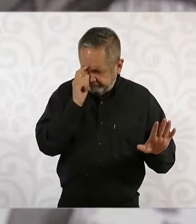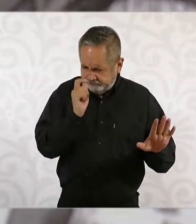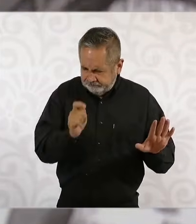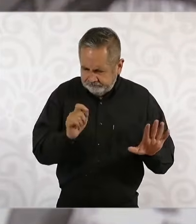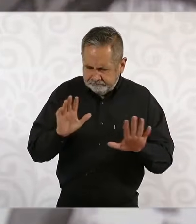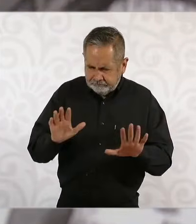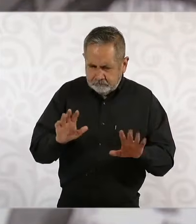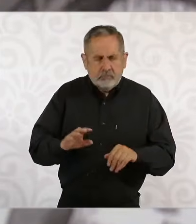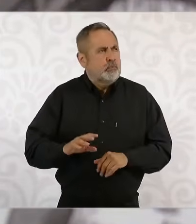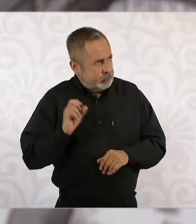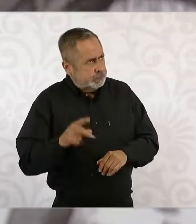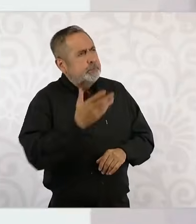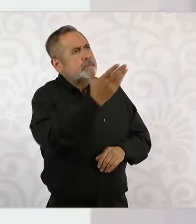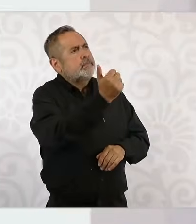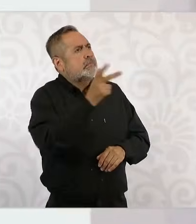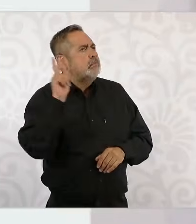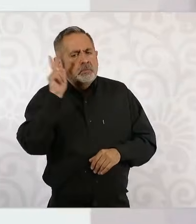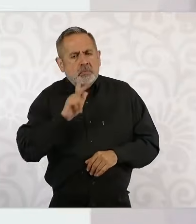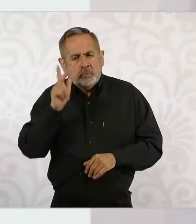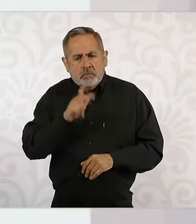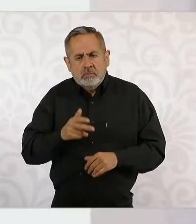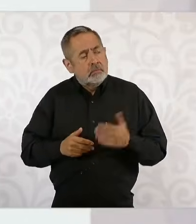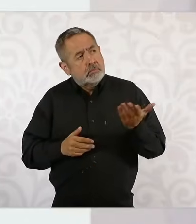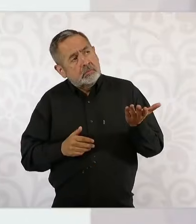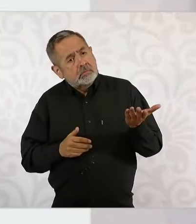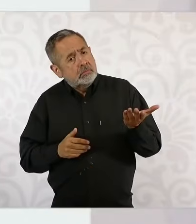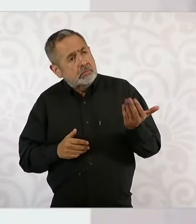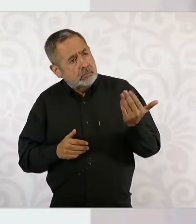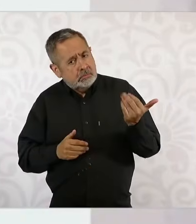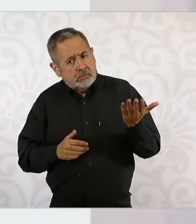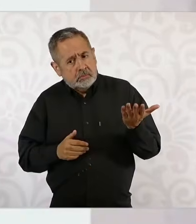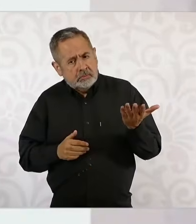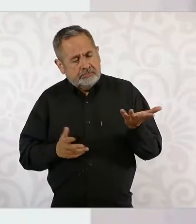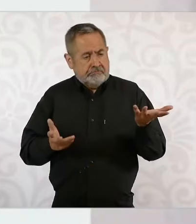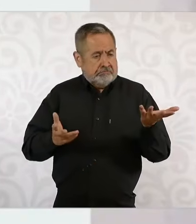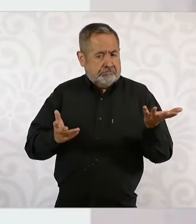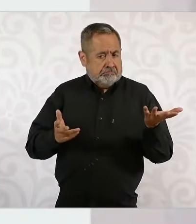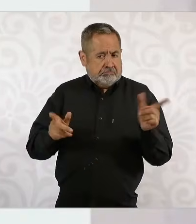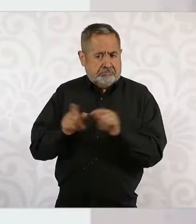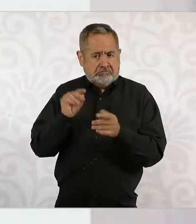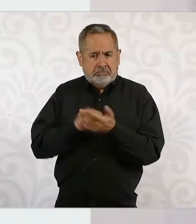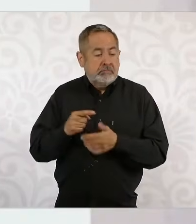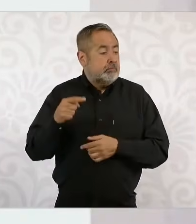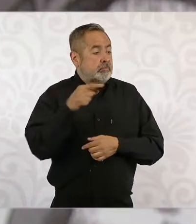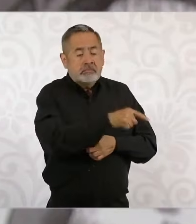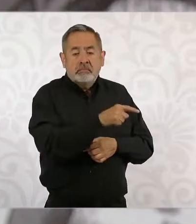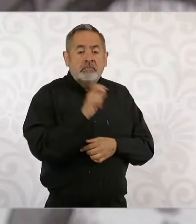pedir pruebas. ¿Qué es lo que tiene que hacer en el caso Chihuahua? fiscal y a ver si se violó la